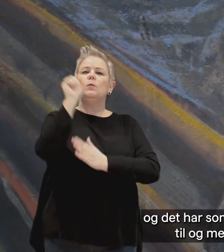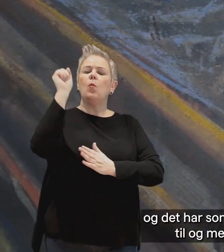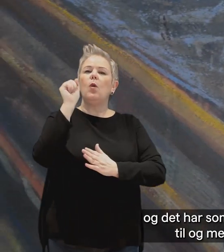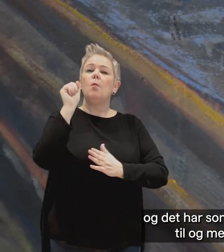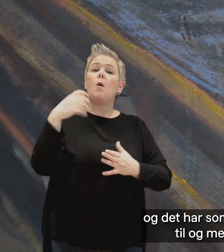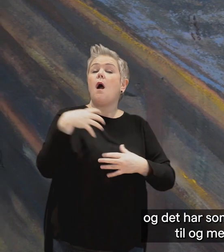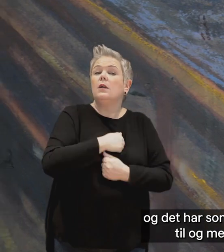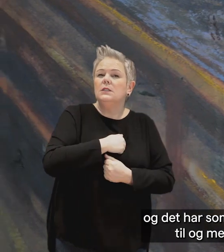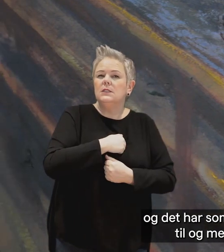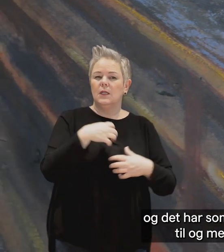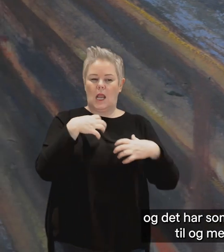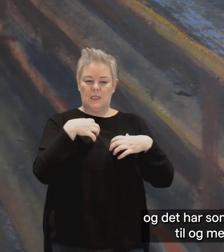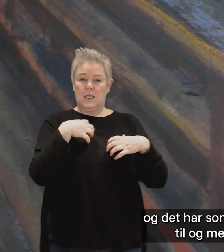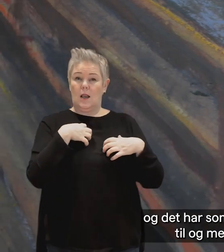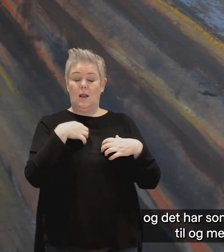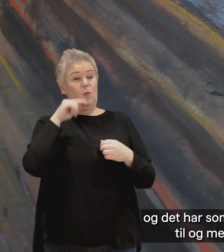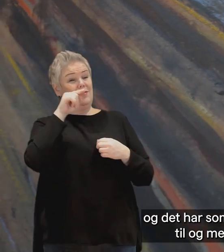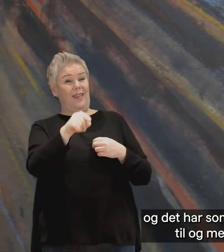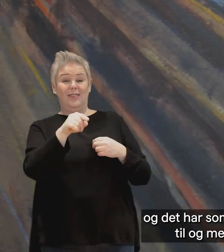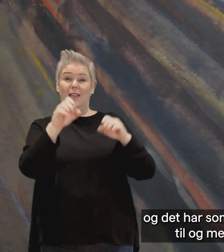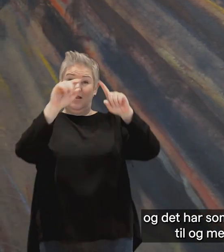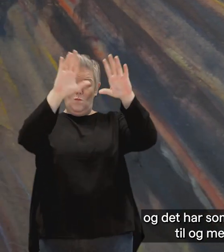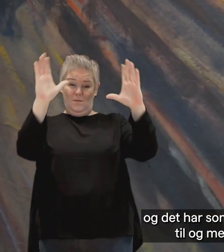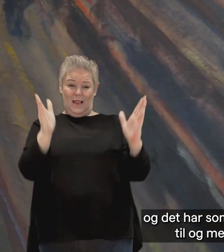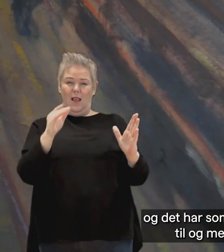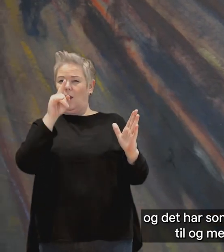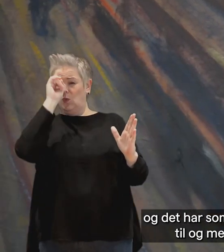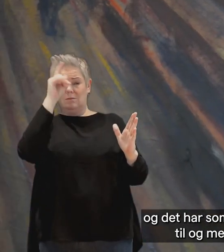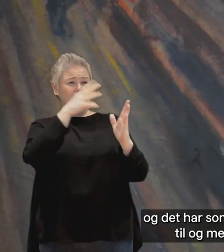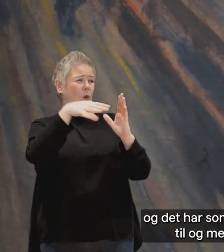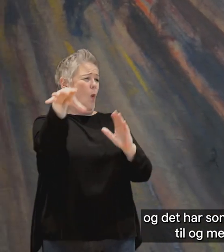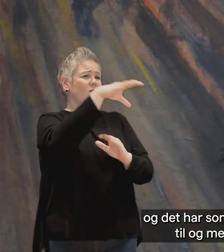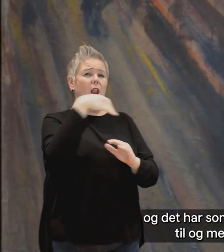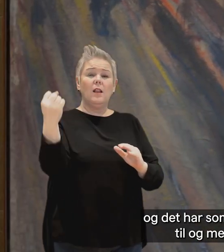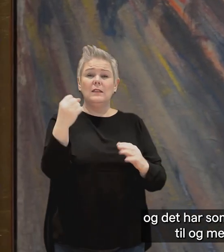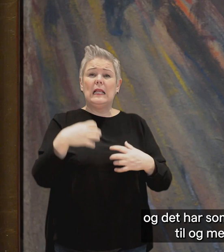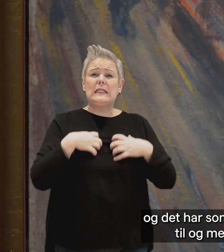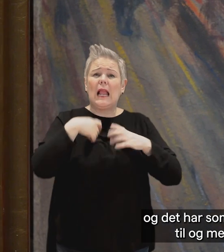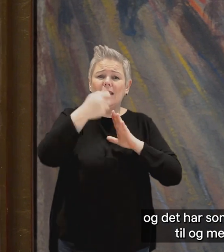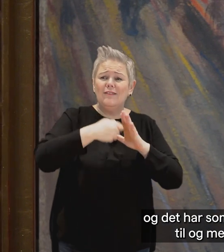og det har som ett av svært få kunstverk til og med fått sin egen emoji.